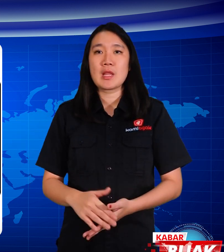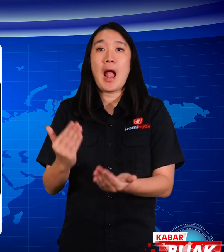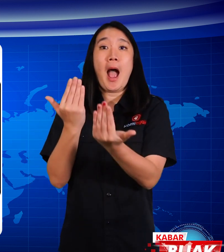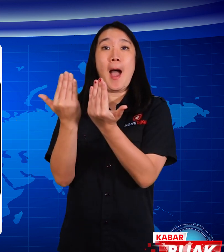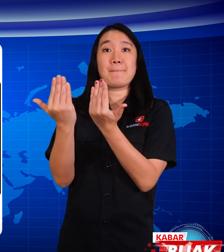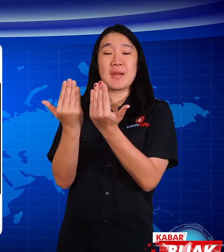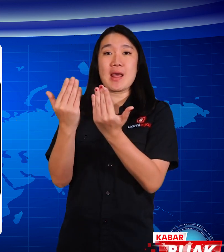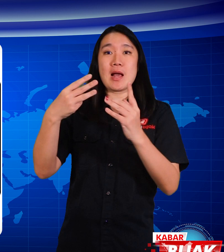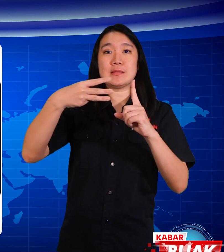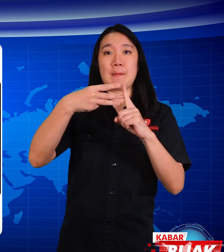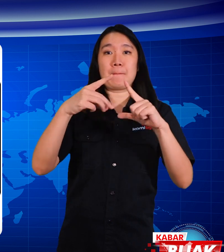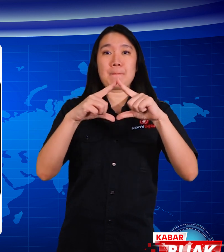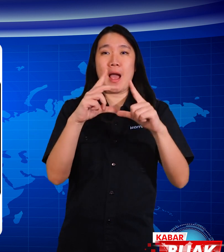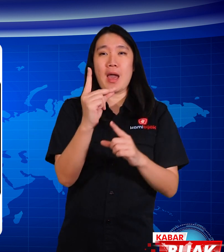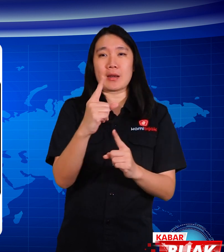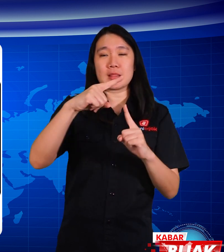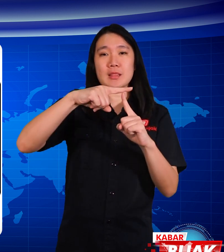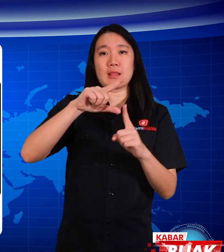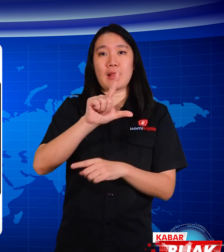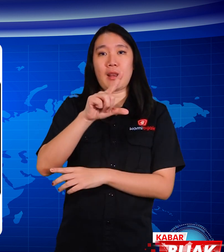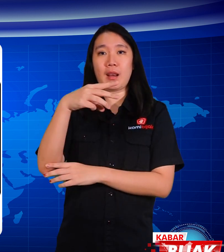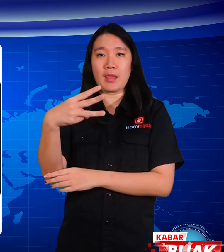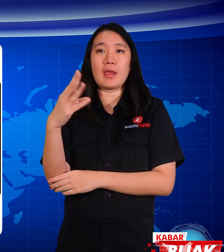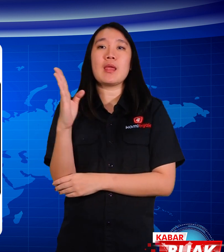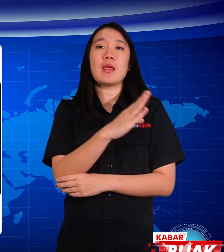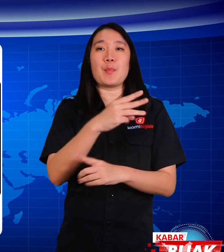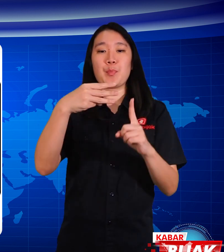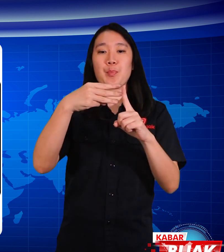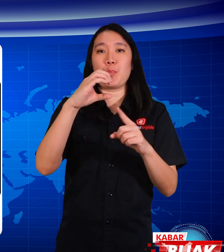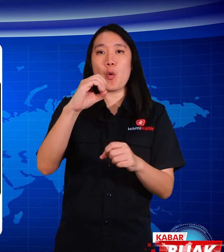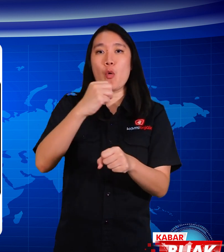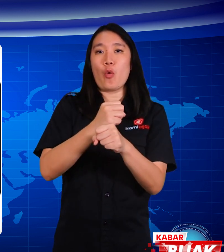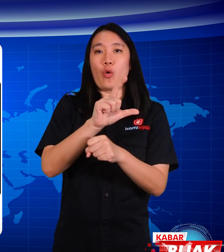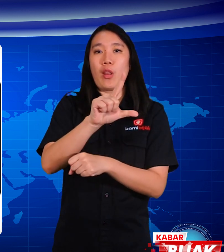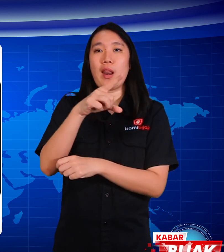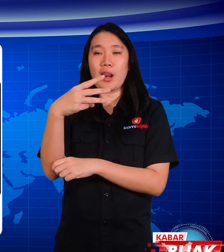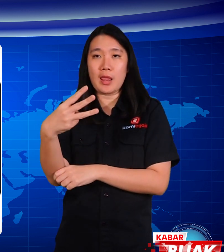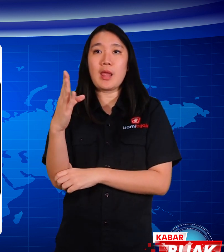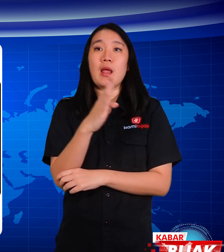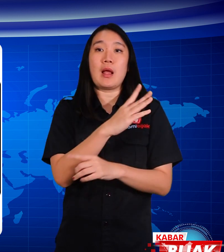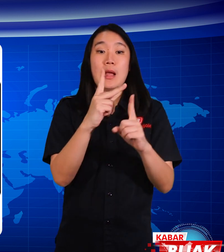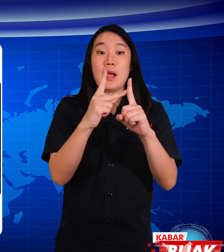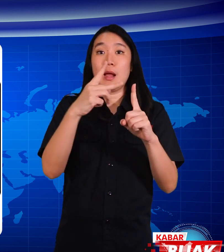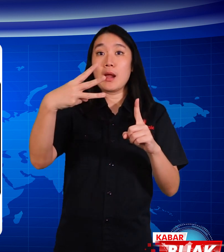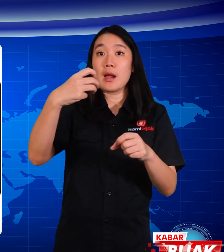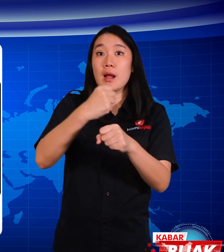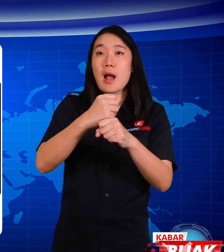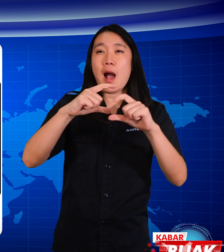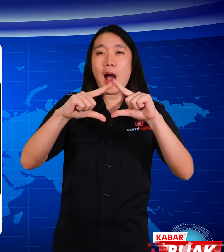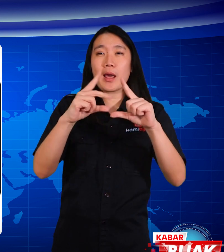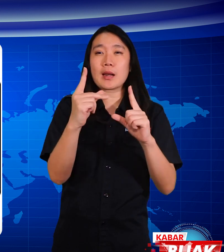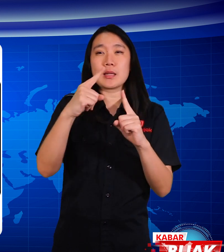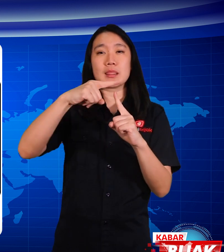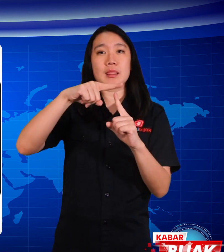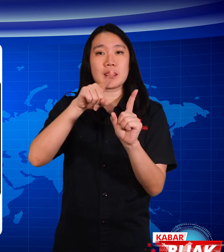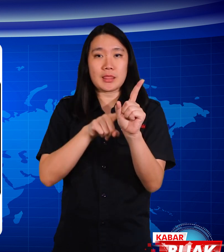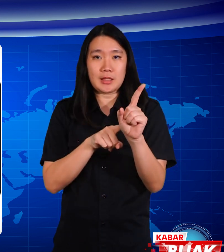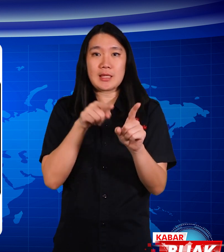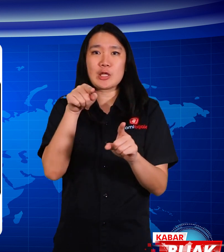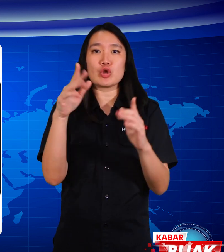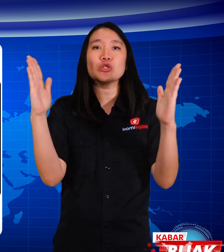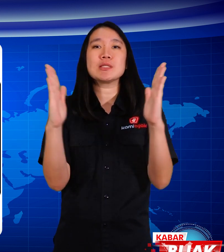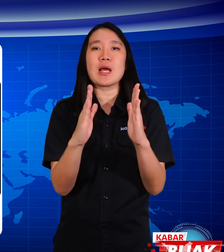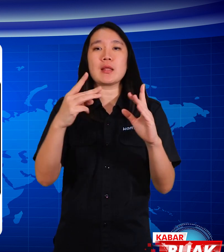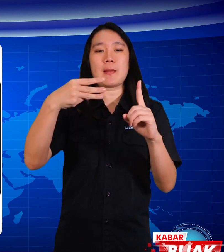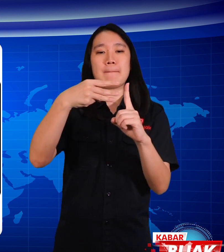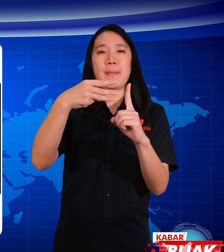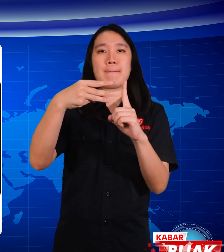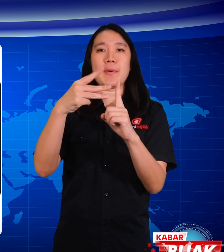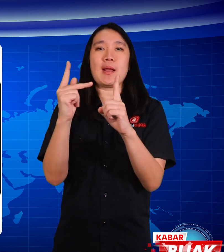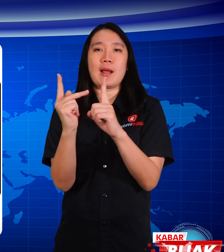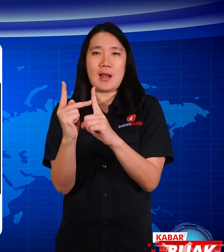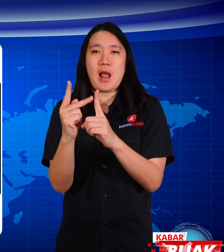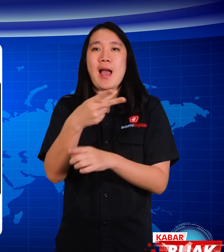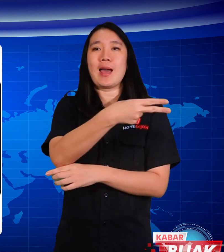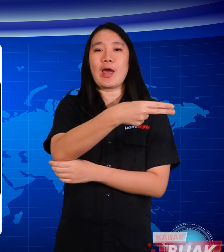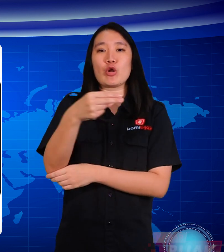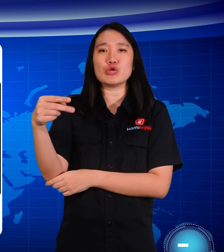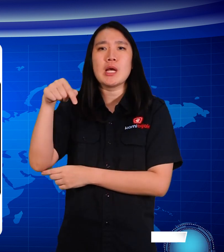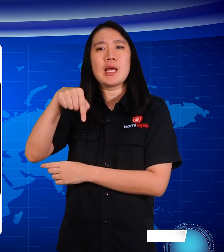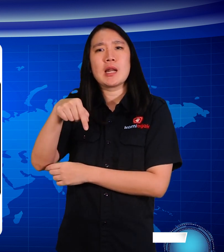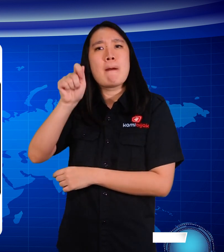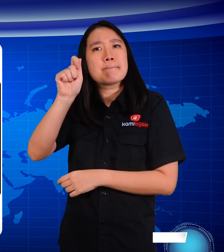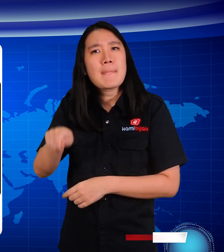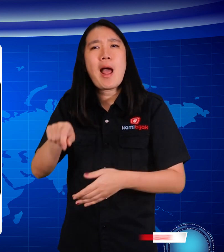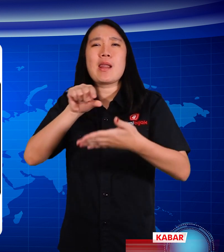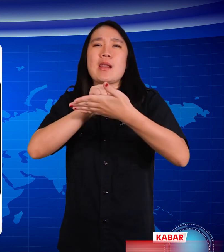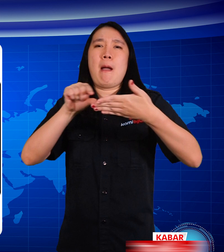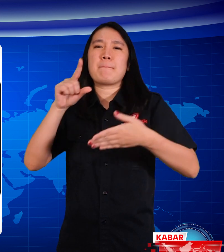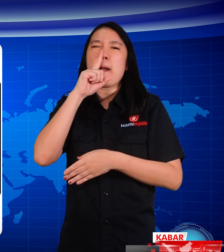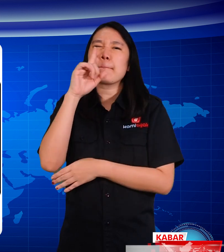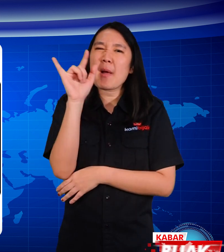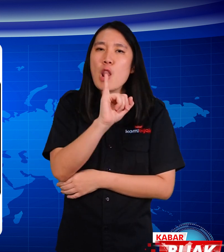Aplikasi Bartle Bogle Hegarty (BBH Indonesia) ini menggunakan nama palsu